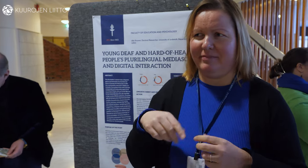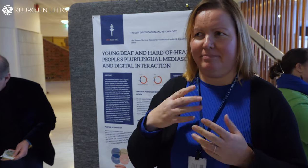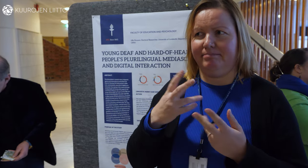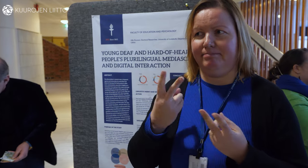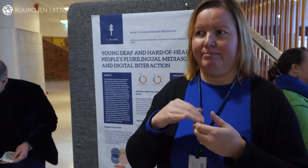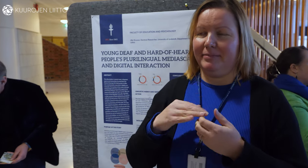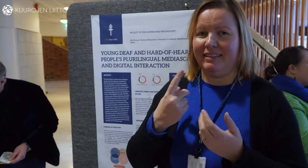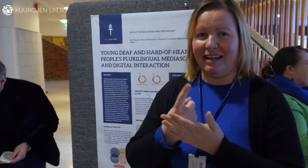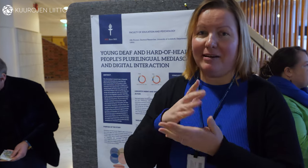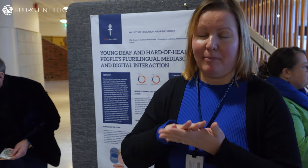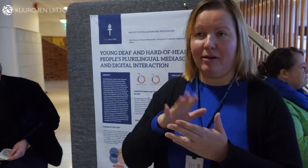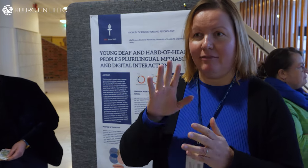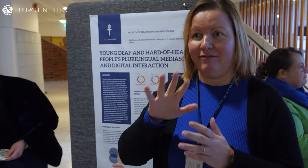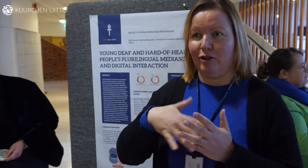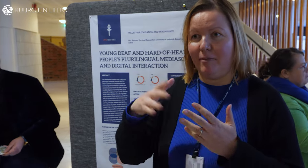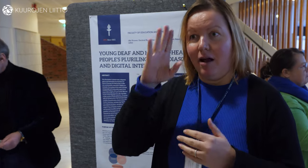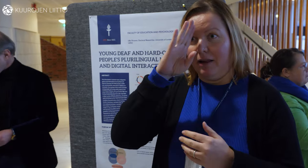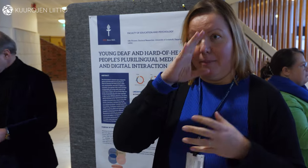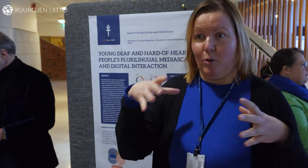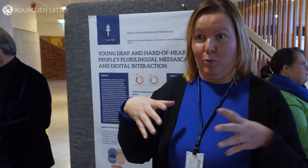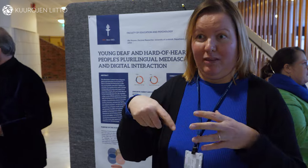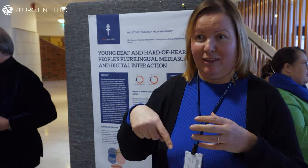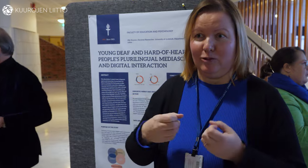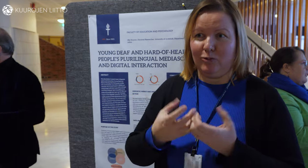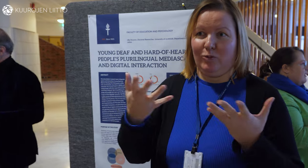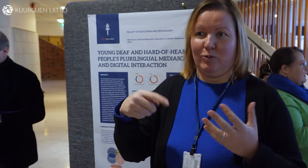Tämä on tärkeä paikka viittomakieliselle akateemiselle yhteisölle, -